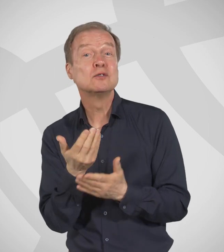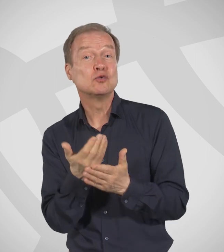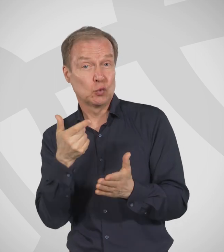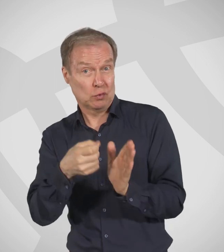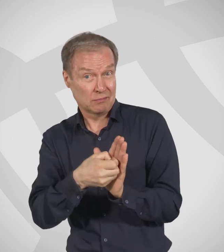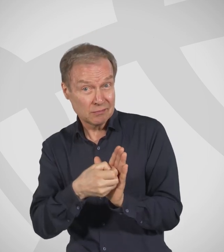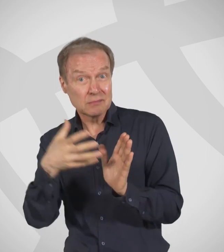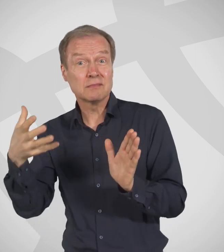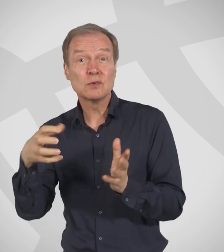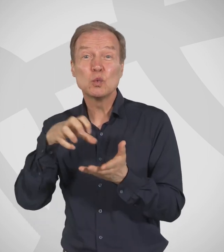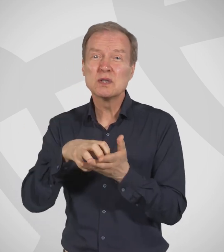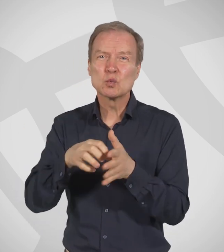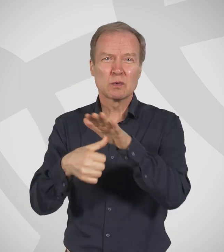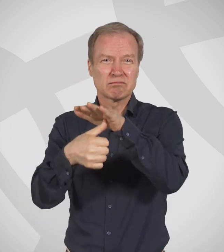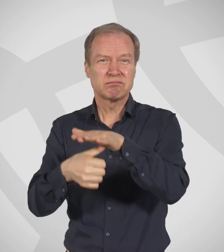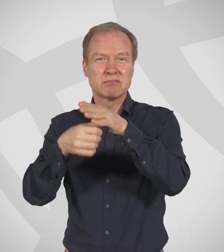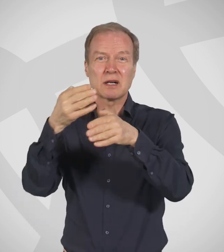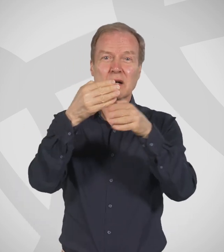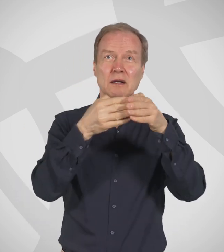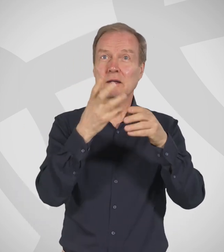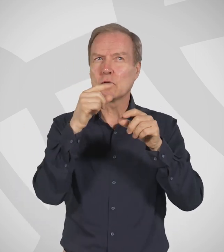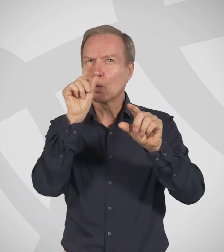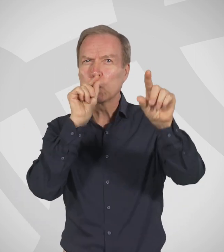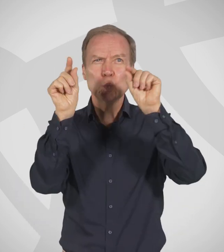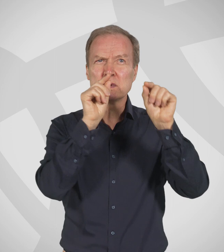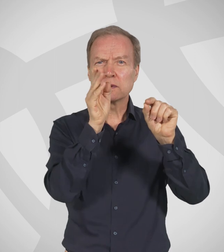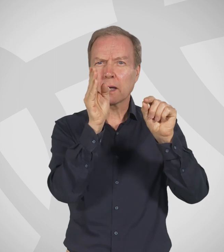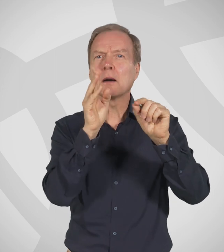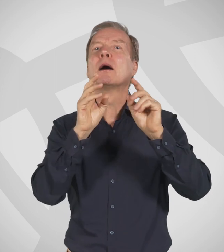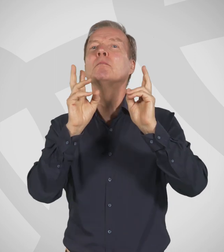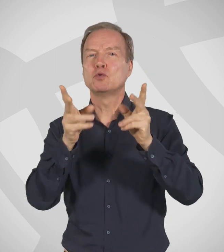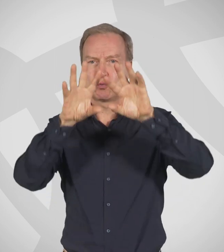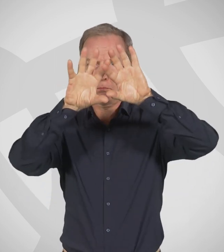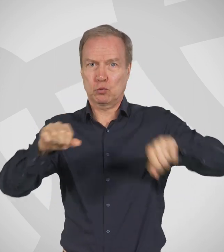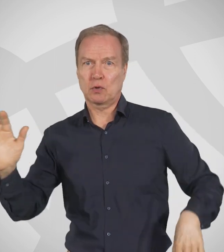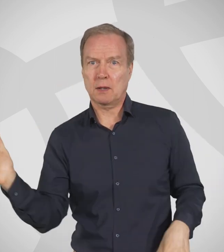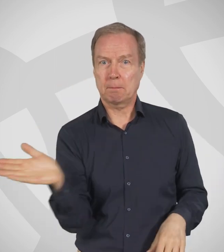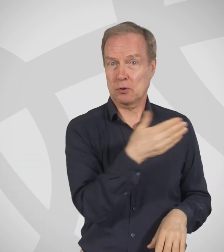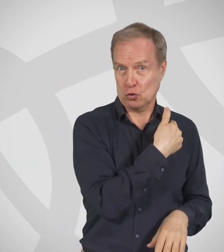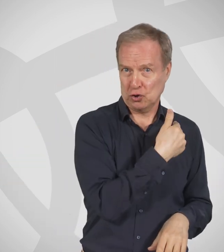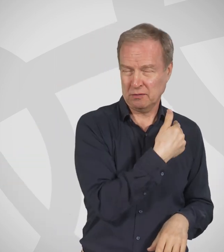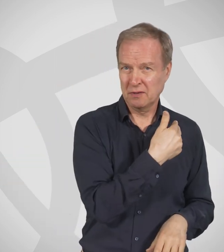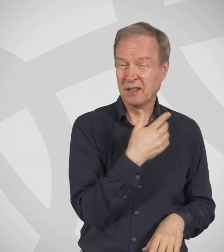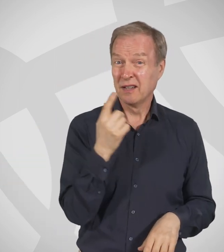jotta yhteiskunnan syrjiviä rakenteita voidaan tunnistaa ja purkaa.